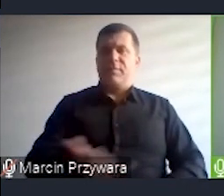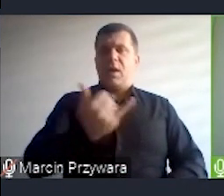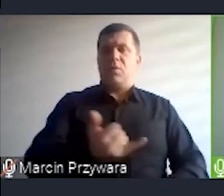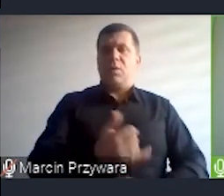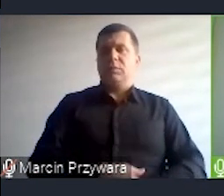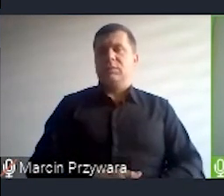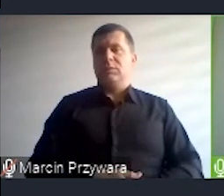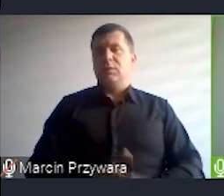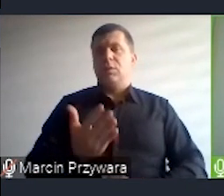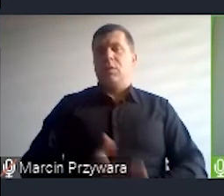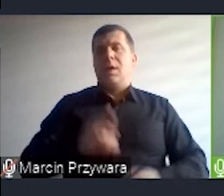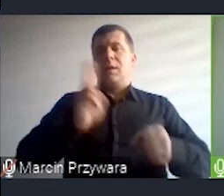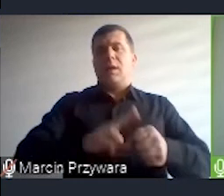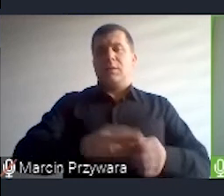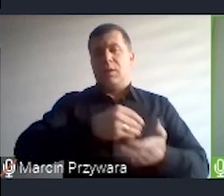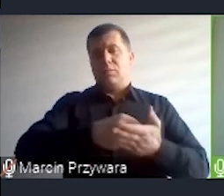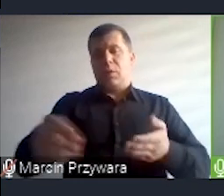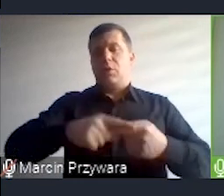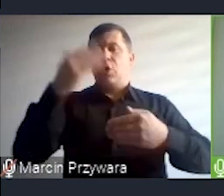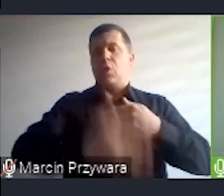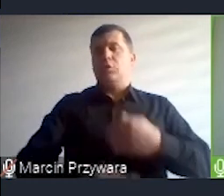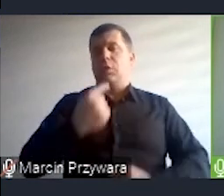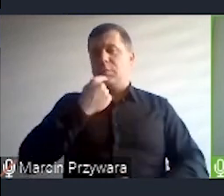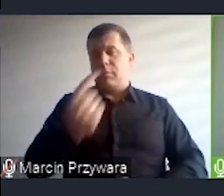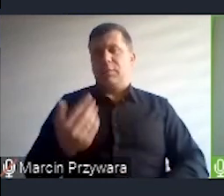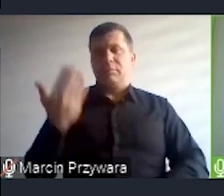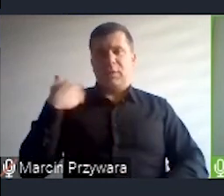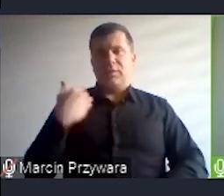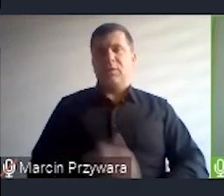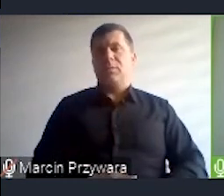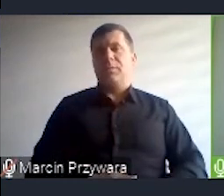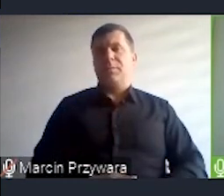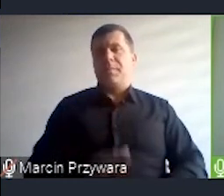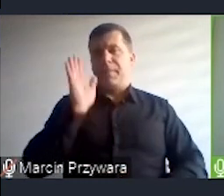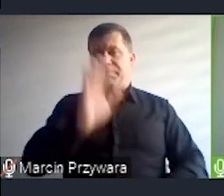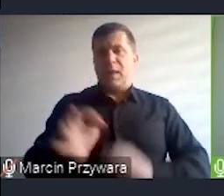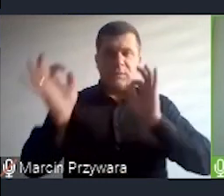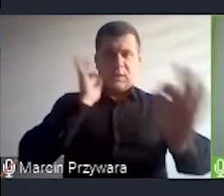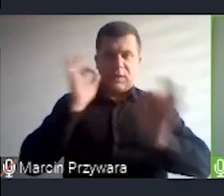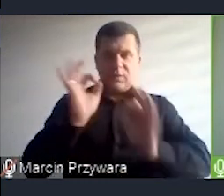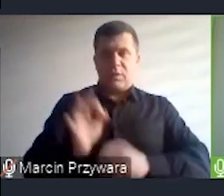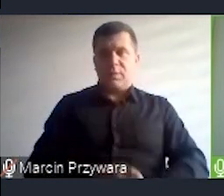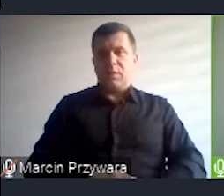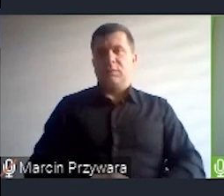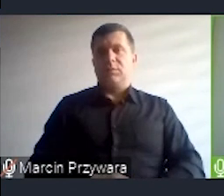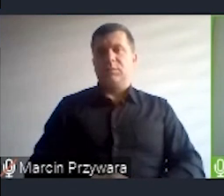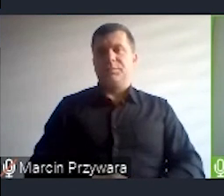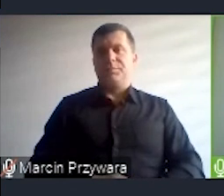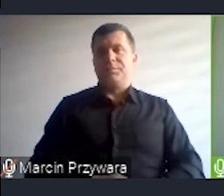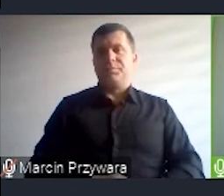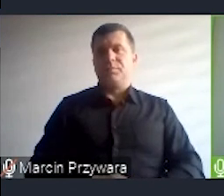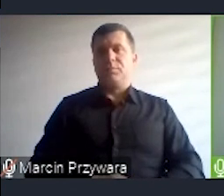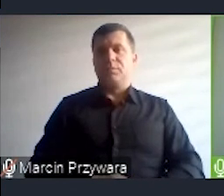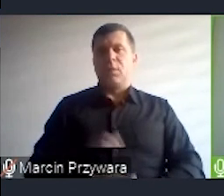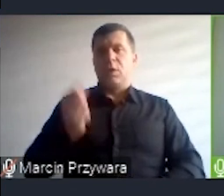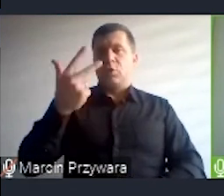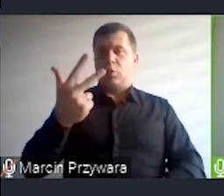O dacie płatności końcowe o której powiedziałem Państwu przed chwilą, macie informacje ujęte tuta pod 3.